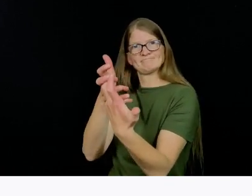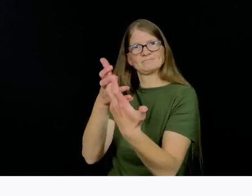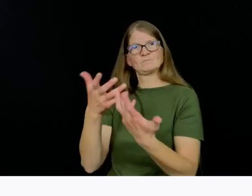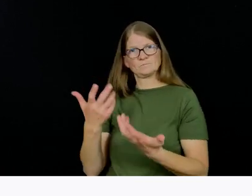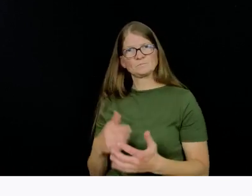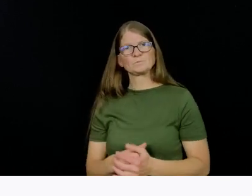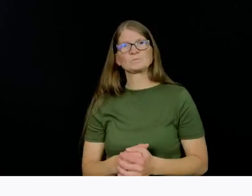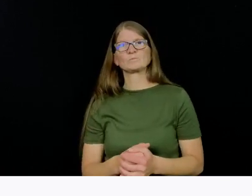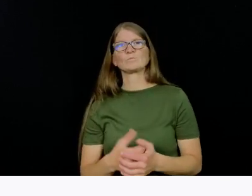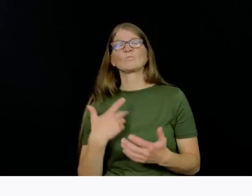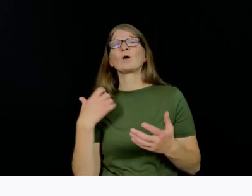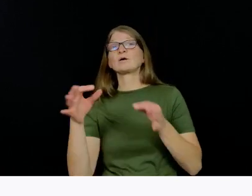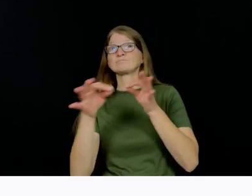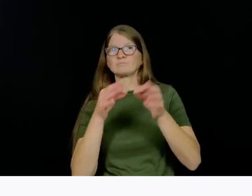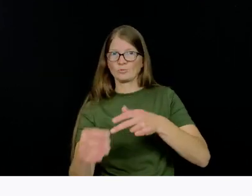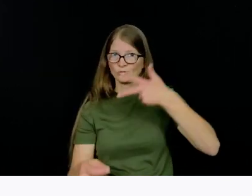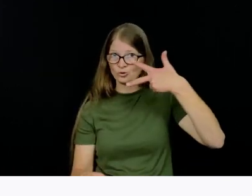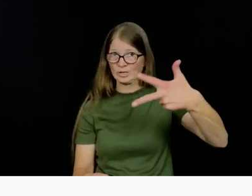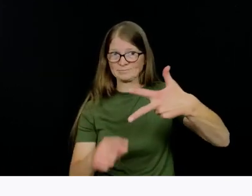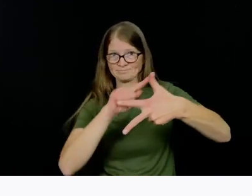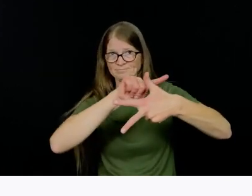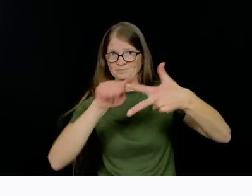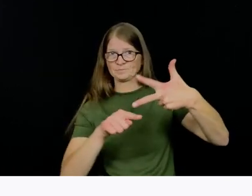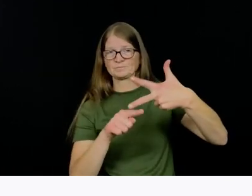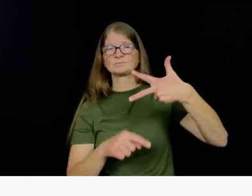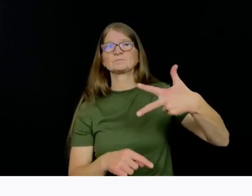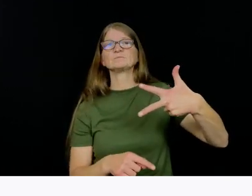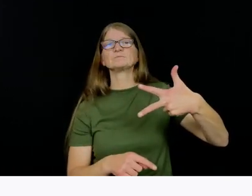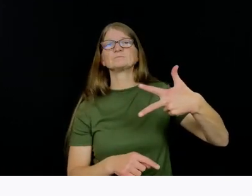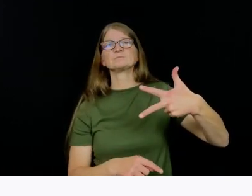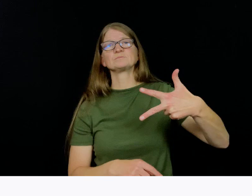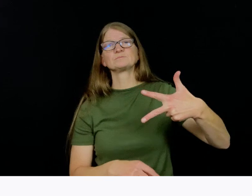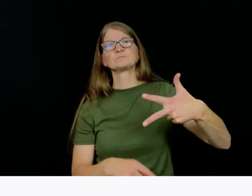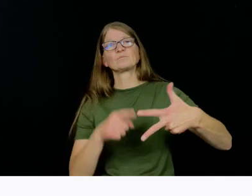وأريد هنا الإشارة إلى ثلاثة منها الأول هو حساب Google